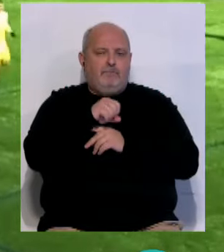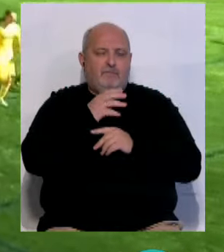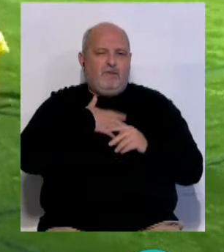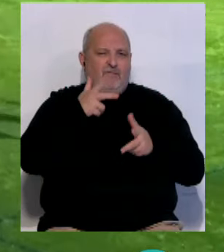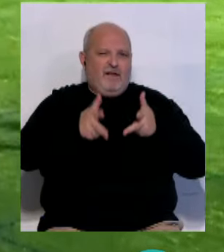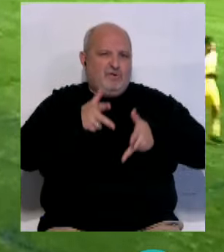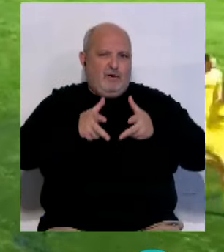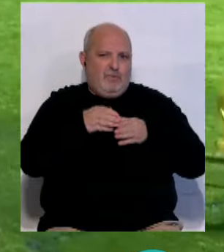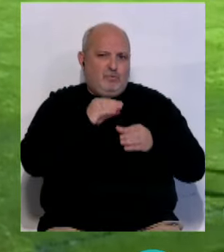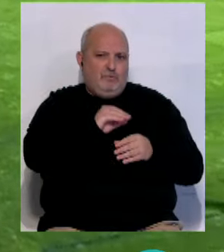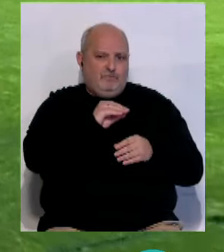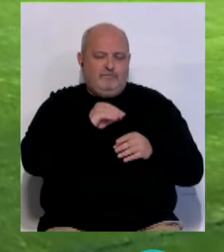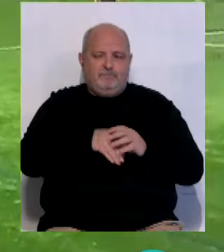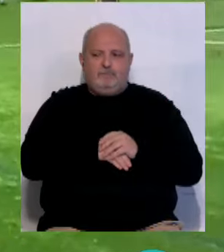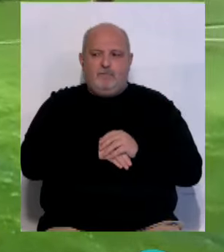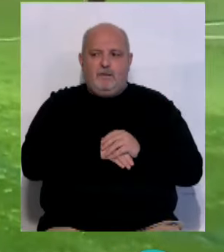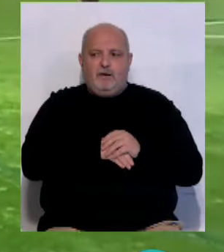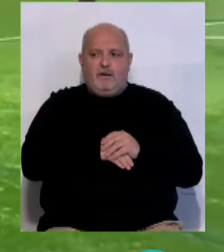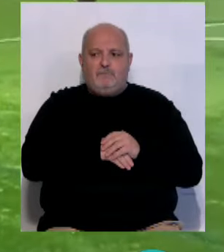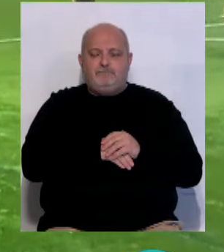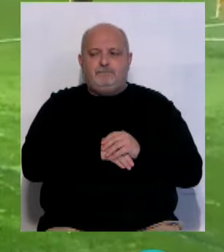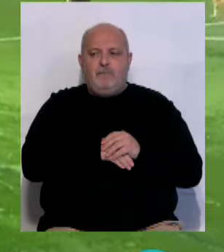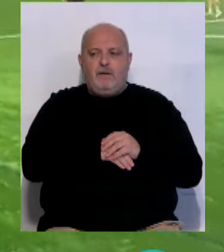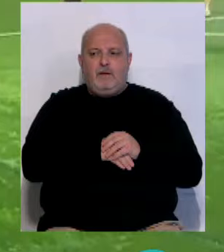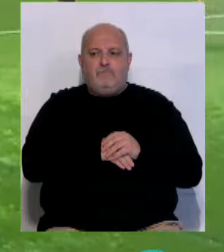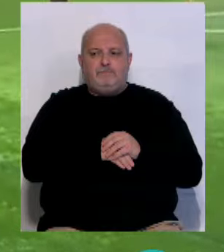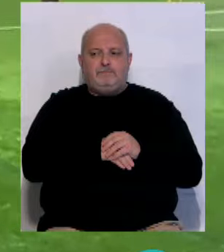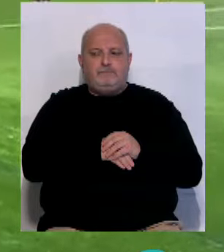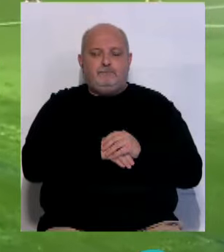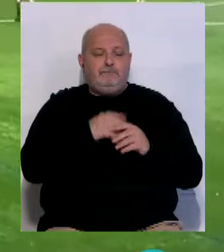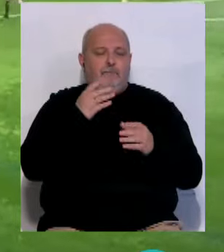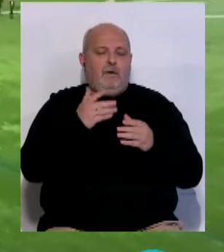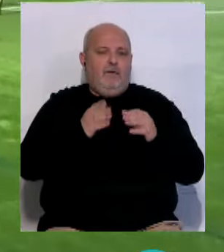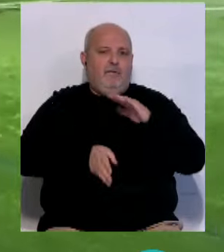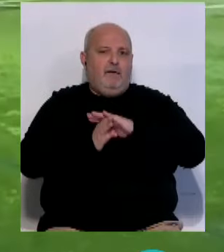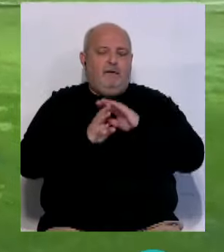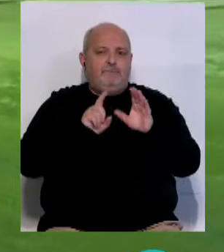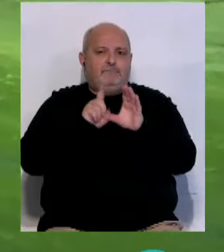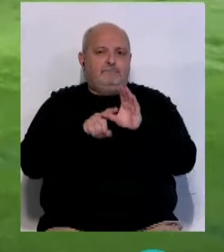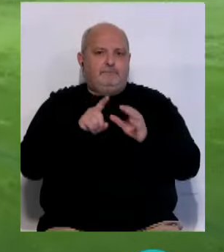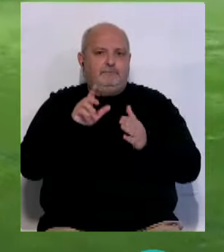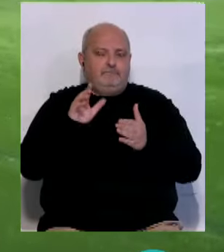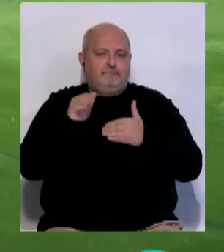goles de Borja Mario Pérez y catá y que se han clasificado para la siguiente ronda en octavos de